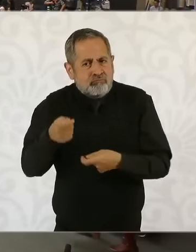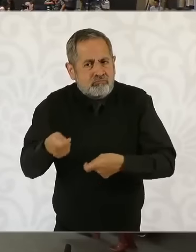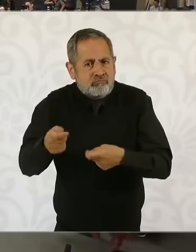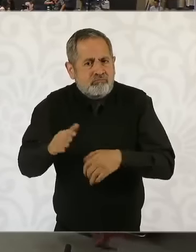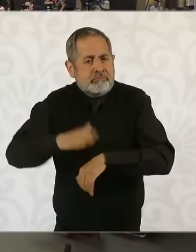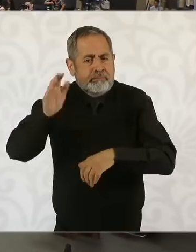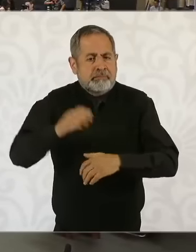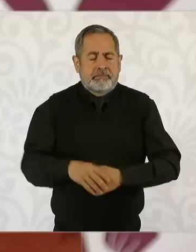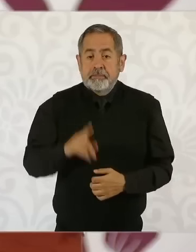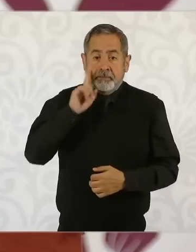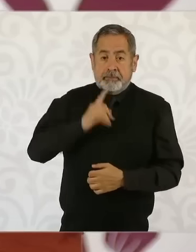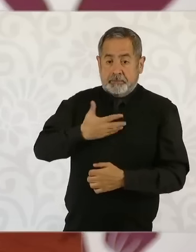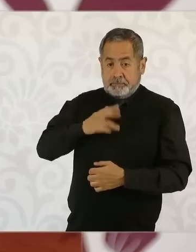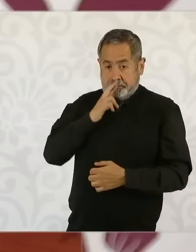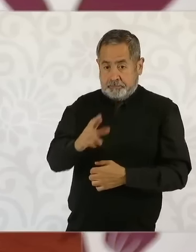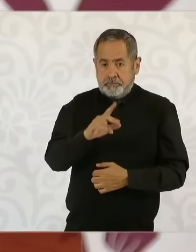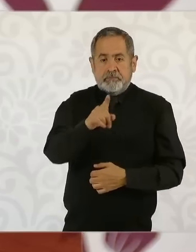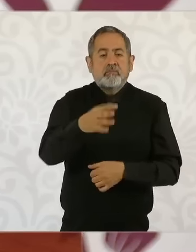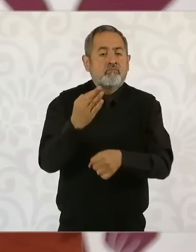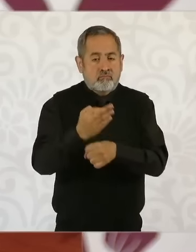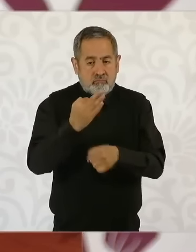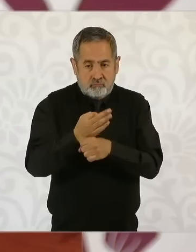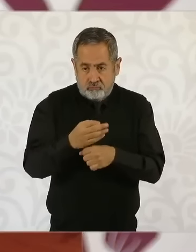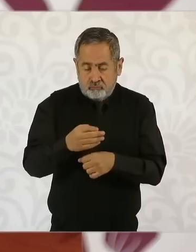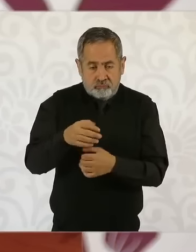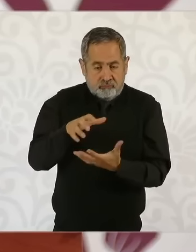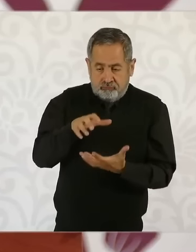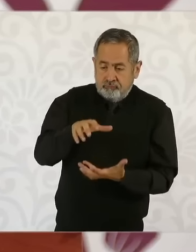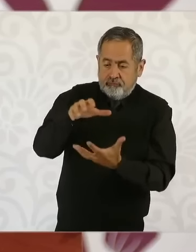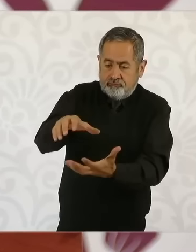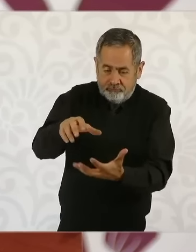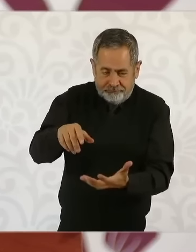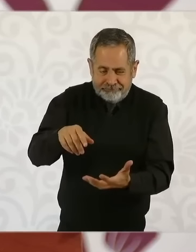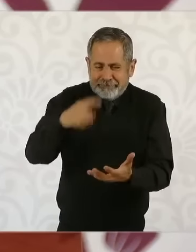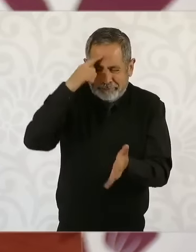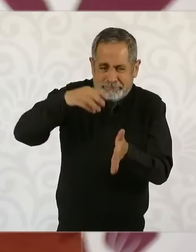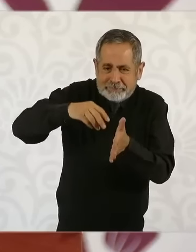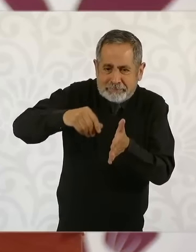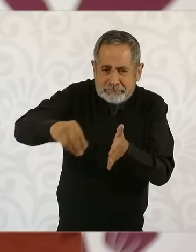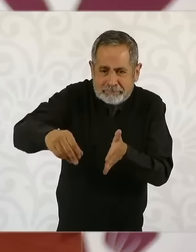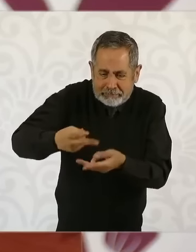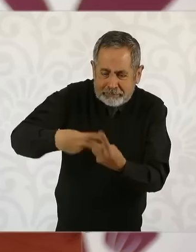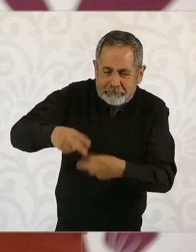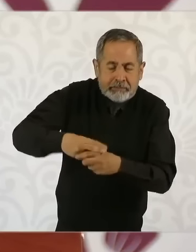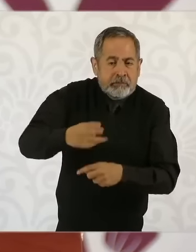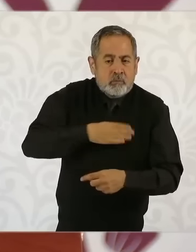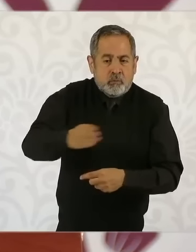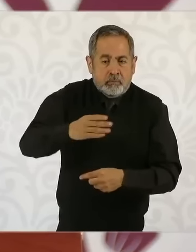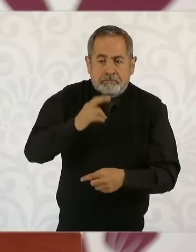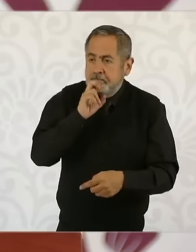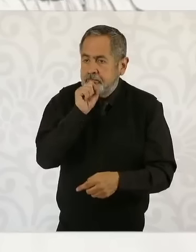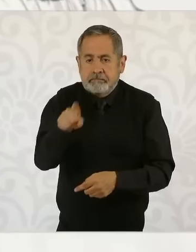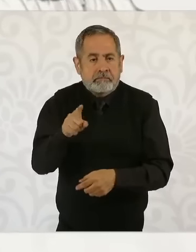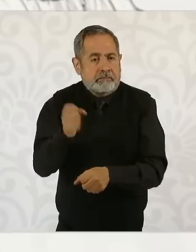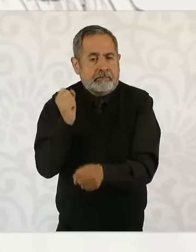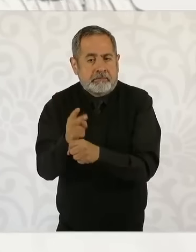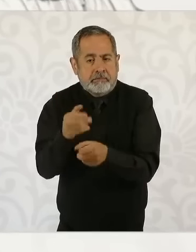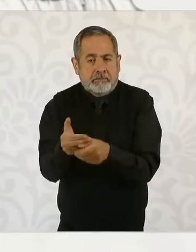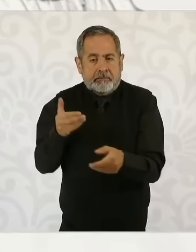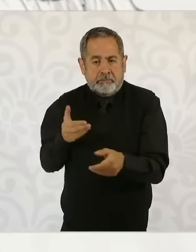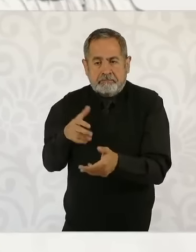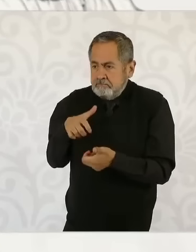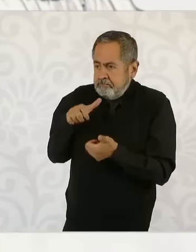los fertilizantes se están dando eh más a tiempo porque eh logramos desde el año pasado junto ya